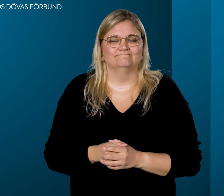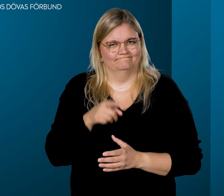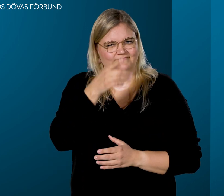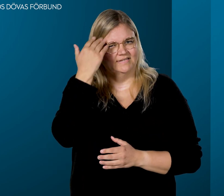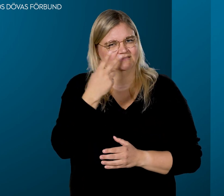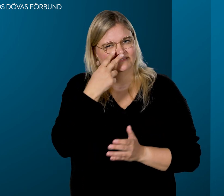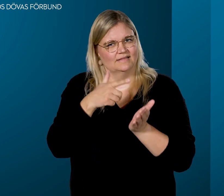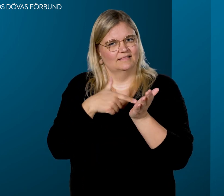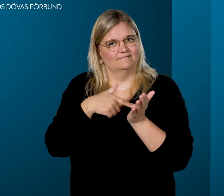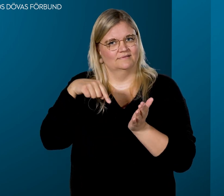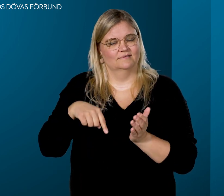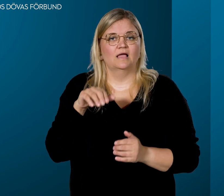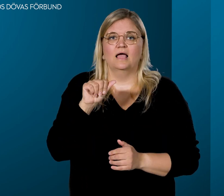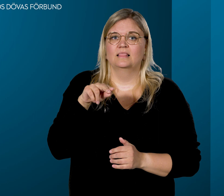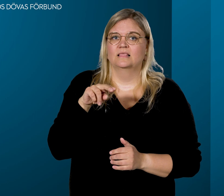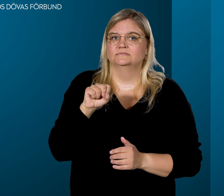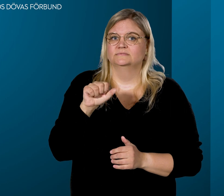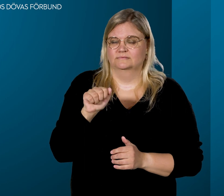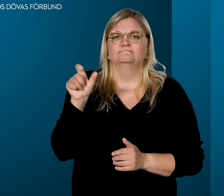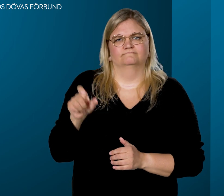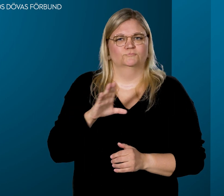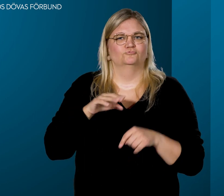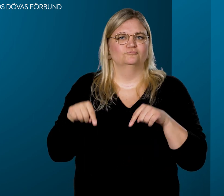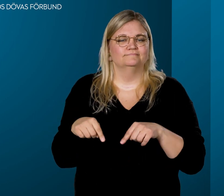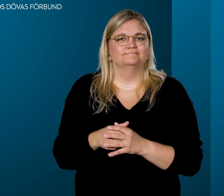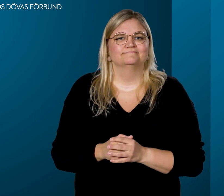Klicka på länken nedan för att titta på en intervju - där Ansa berättar om sina år inom frivilligarbetet.